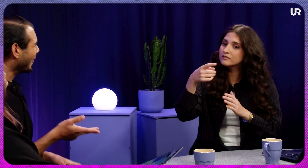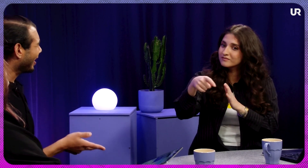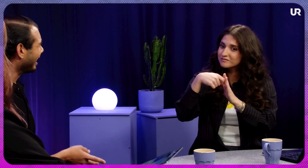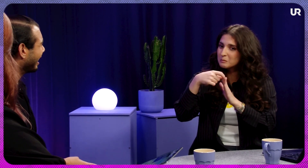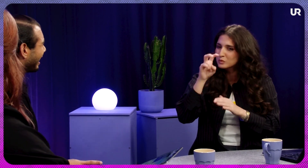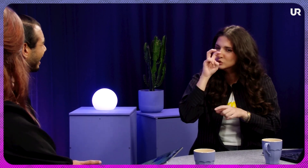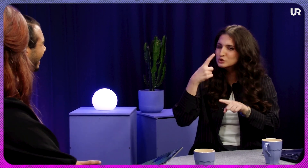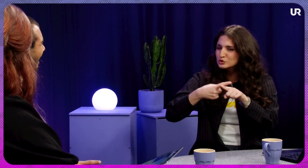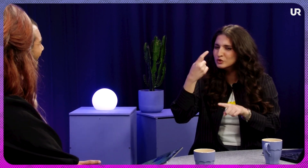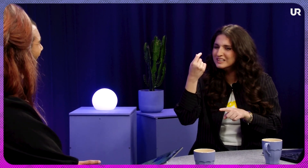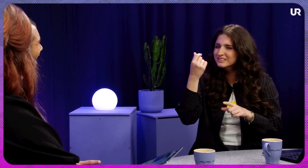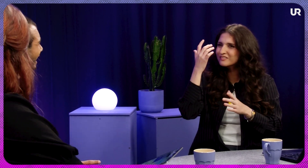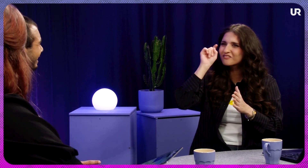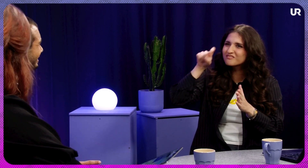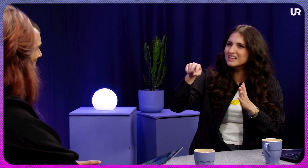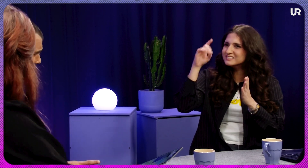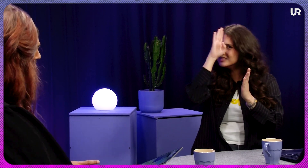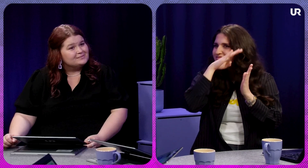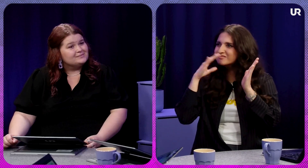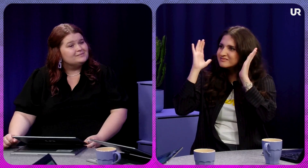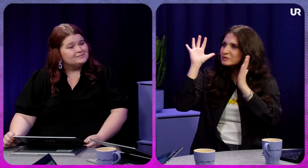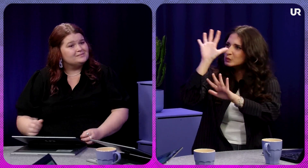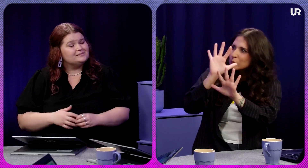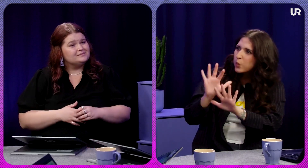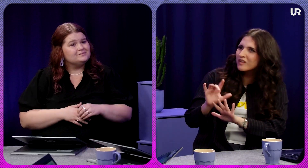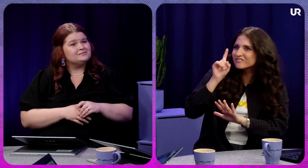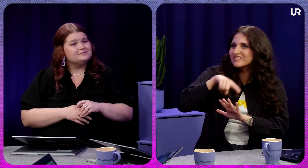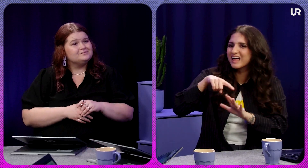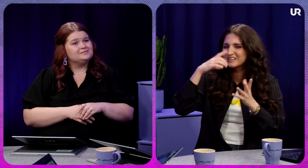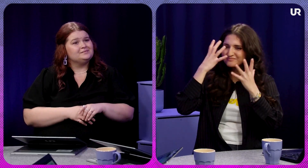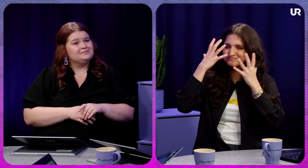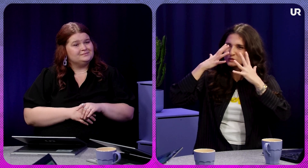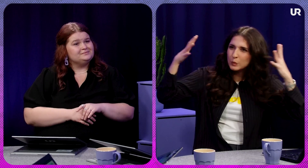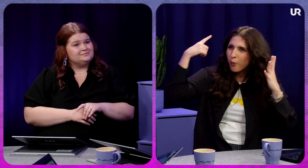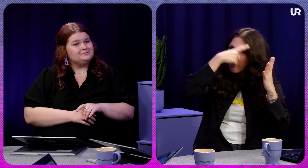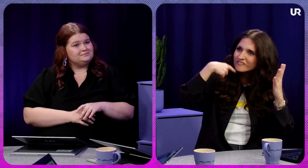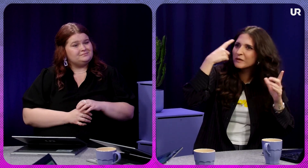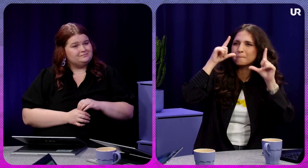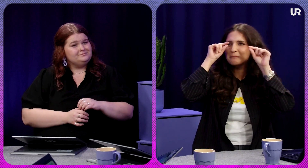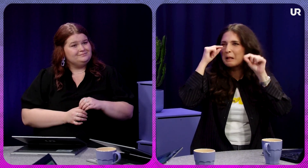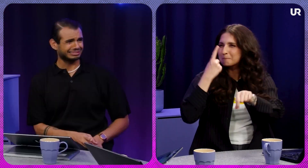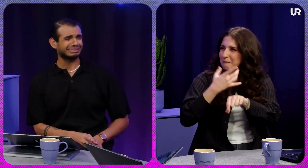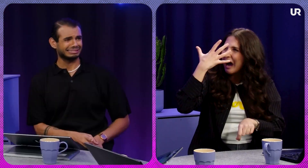Den där filmen ser man om man kollar att den är falsk med dåliga konturer och skuggor. Stort huvud, dessutom.